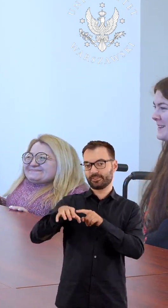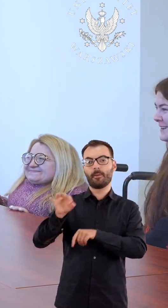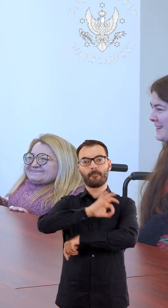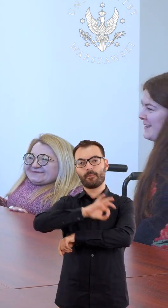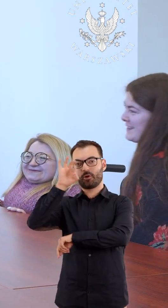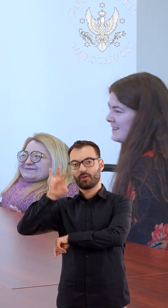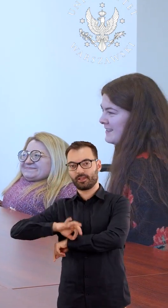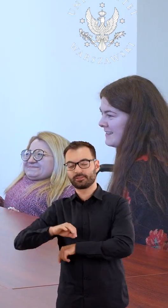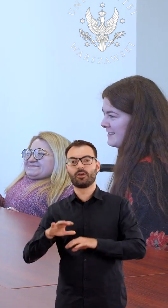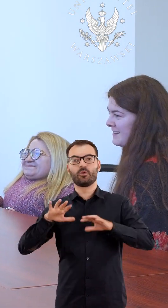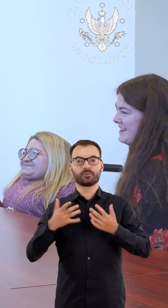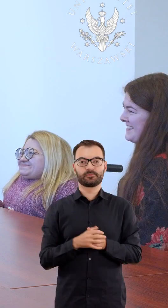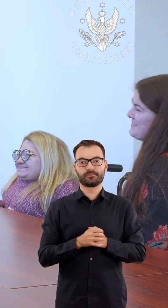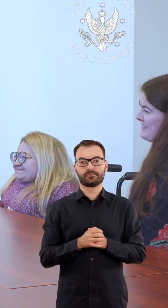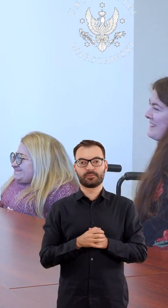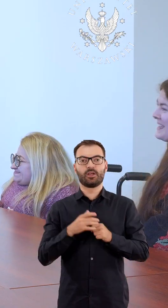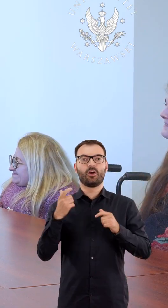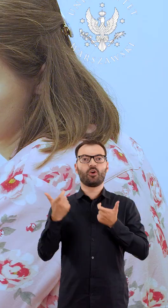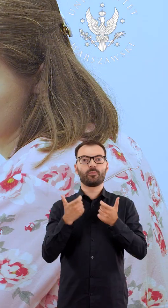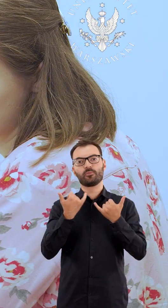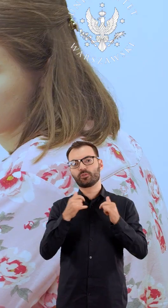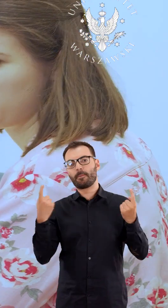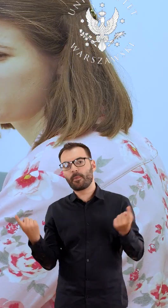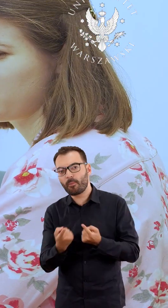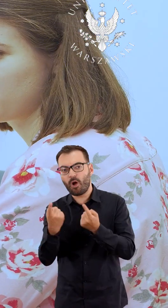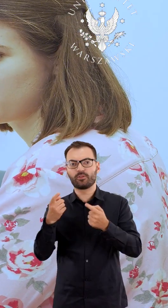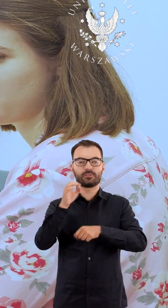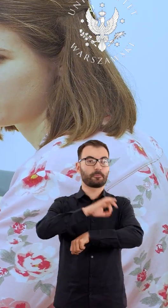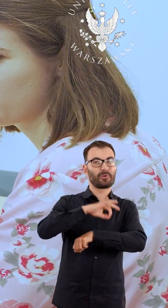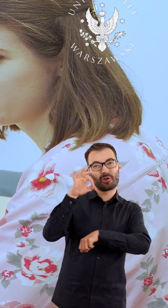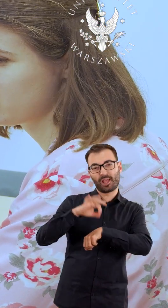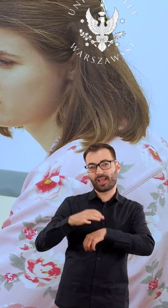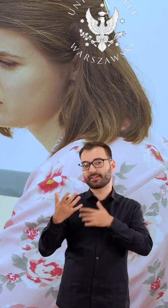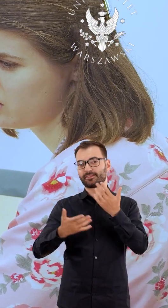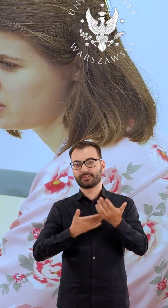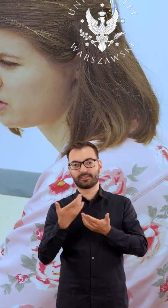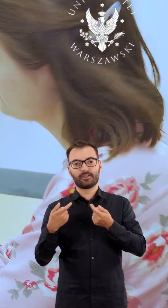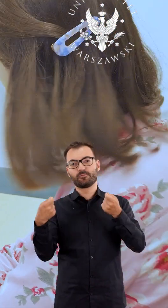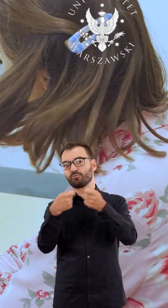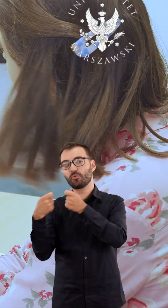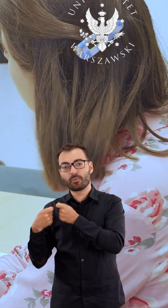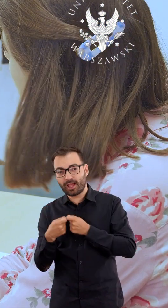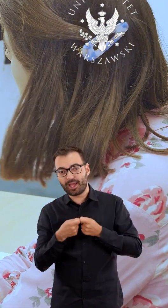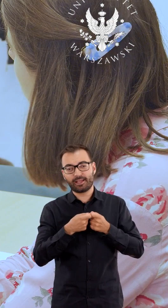która zakłada tworzenie różnego rodzaju kampanii czy projektów współprac z różnymi osobami,